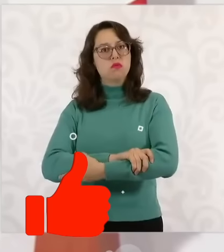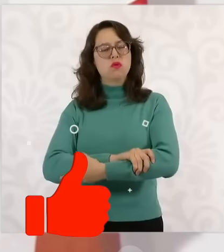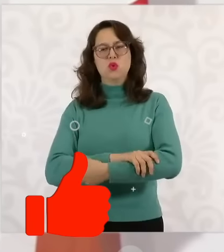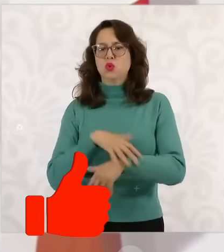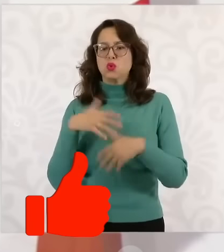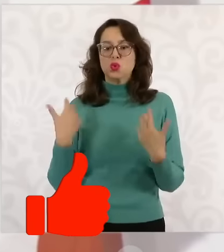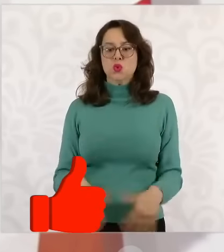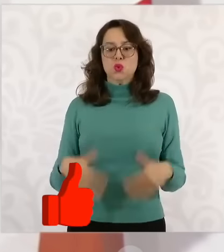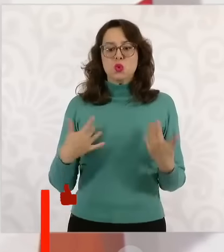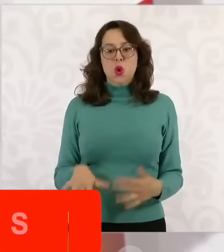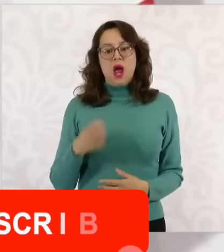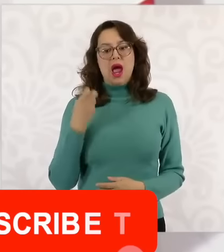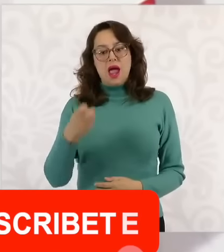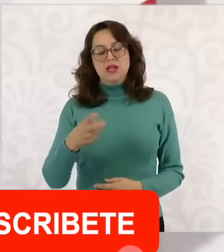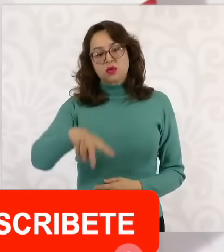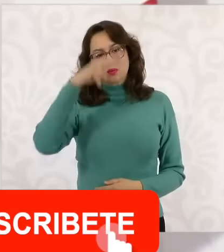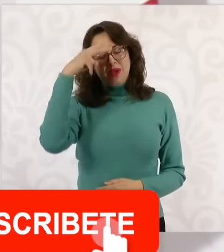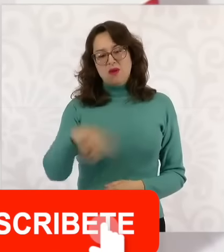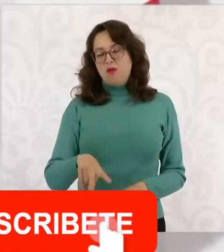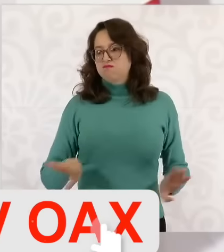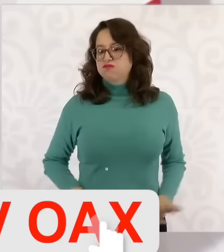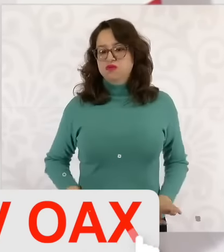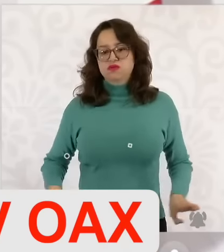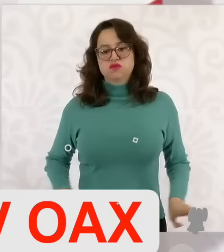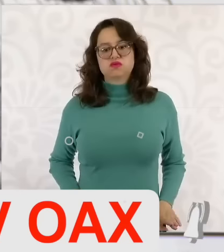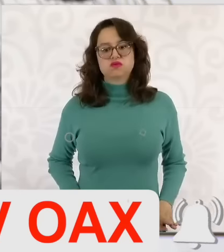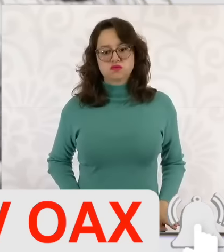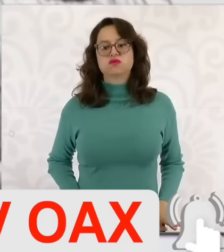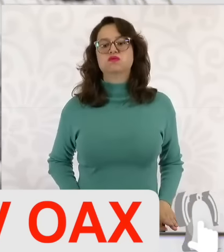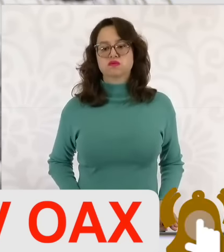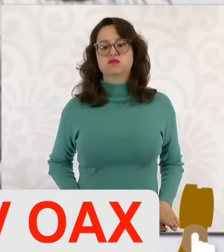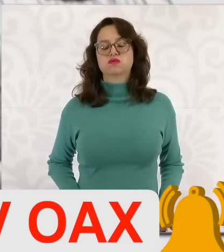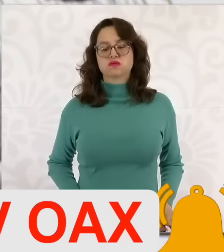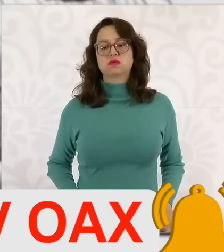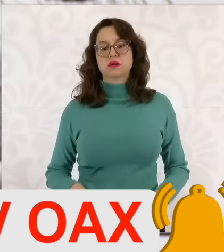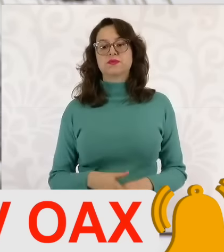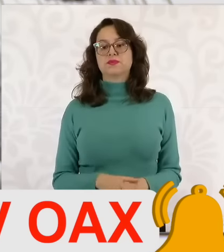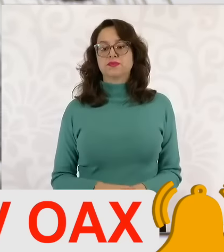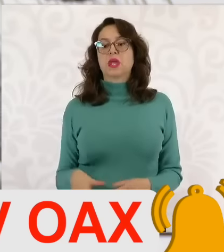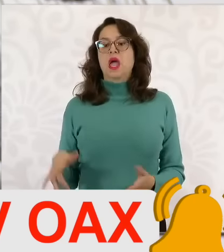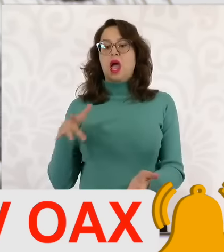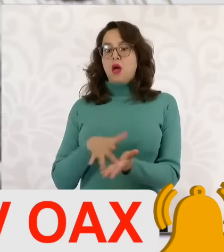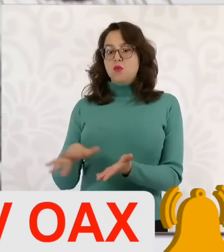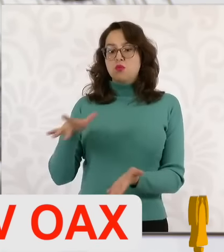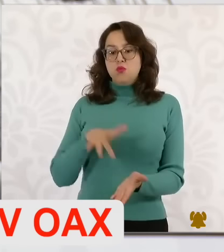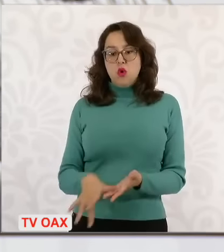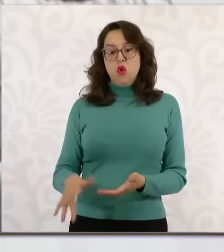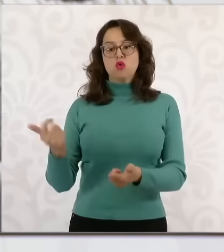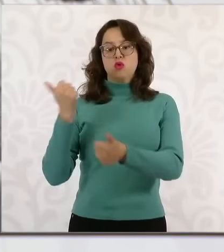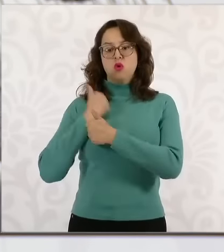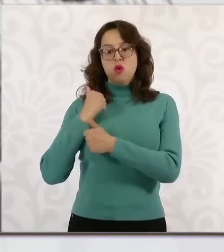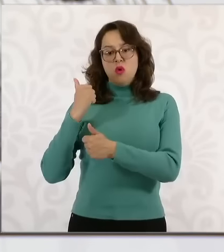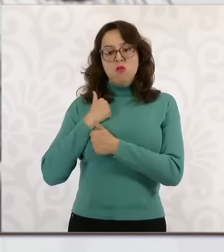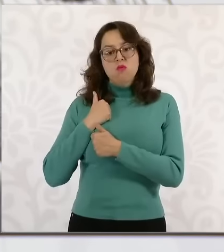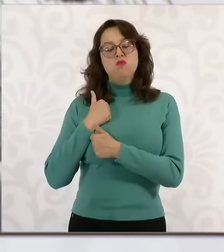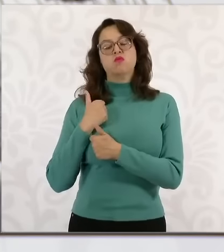Esa es la característica del pueblo mexicano. Eh, el apoyo de las fuerzas armadas y el trabajo